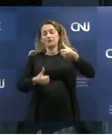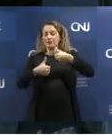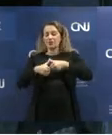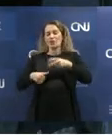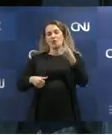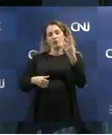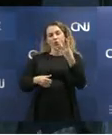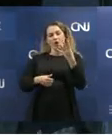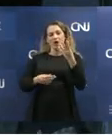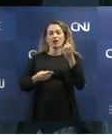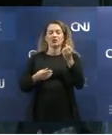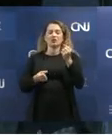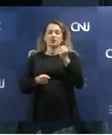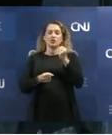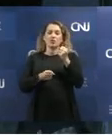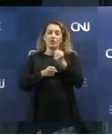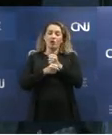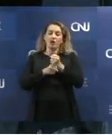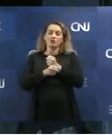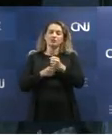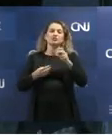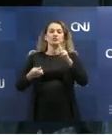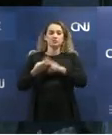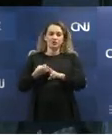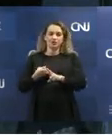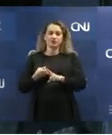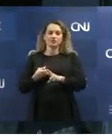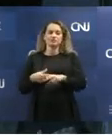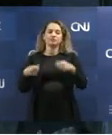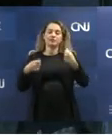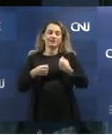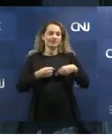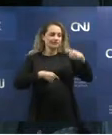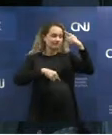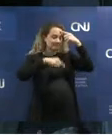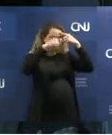Algo para ser repensado, por todos nós em algum momento.